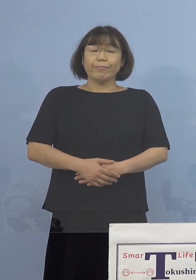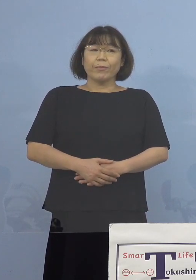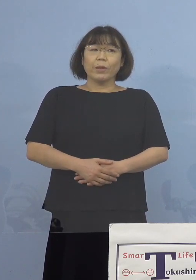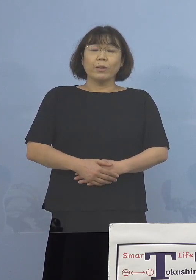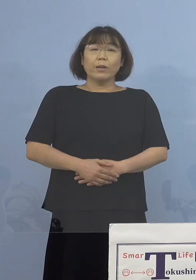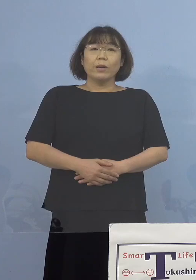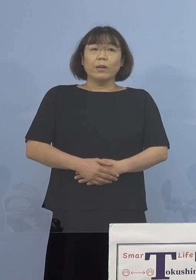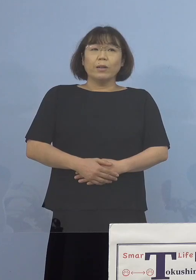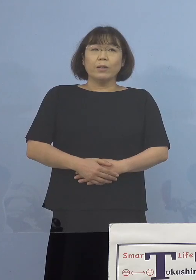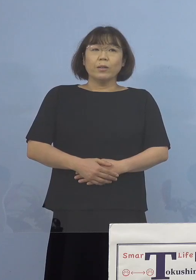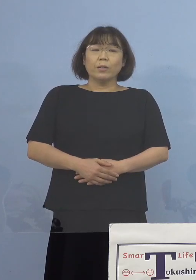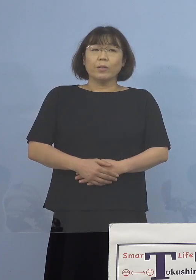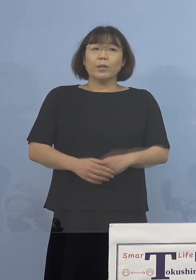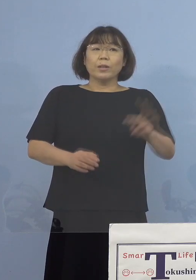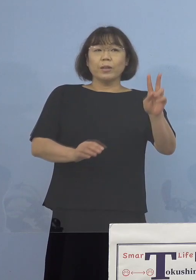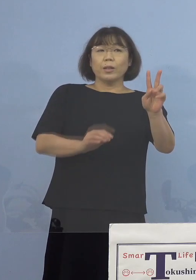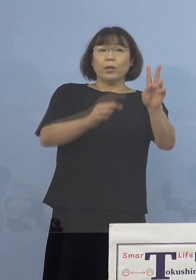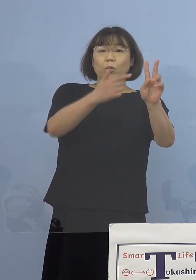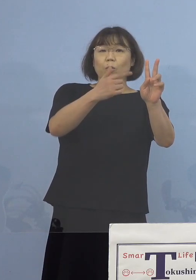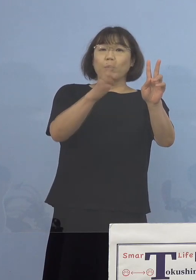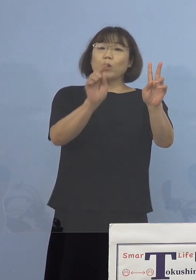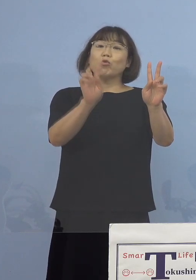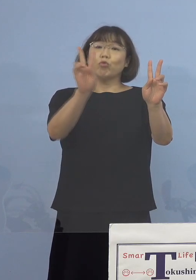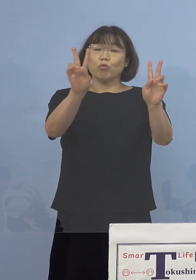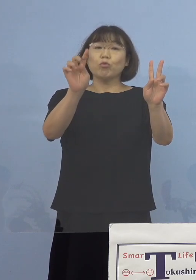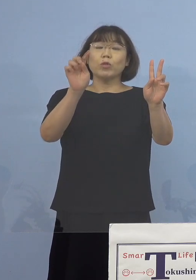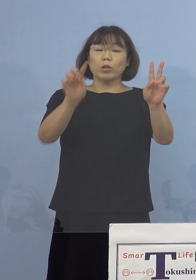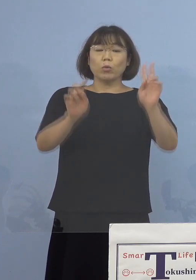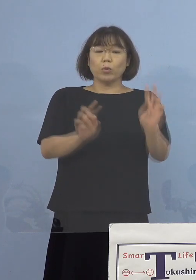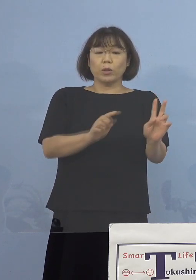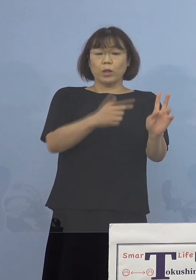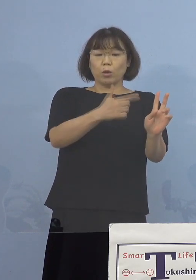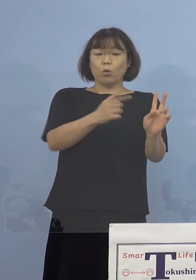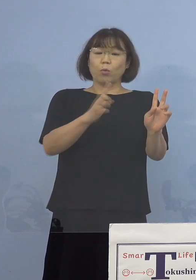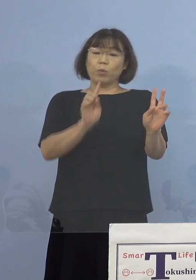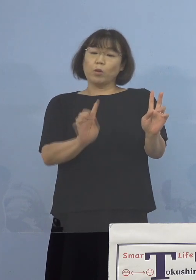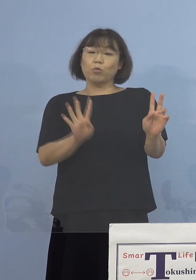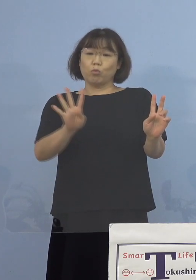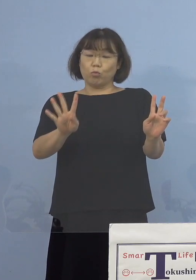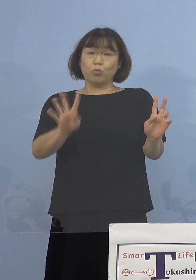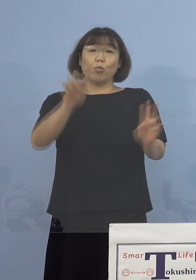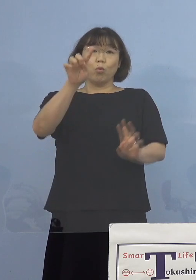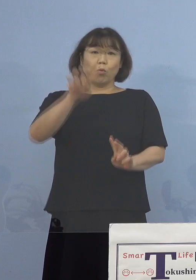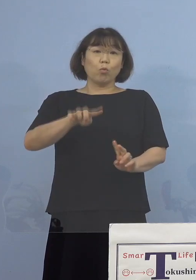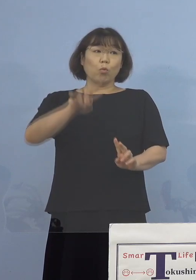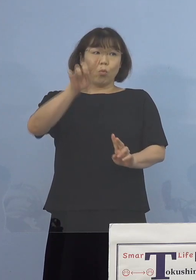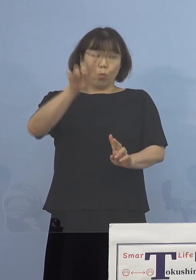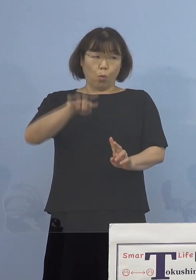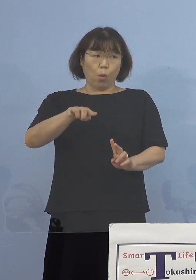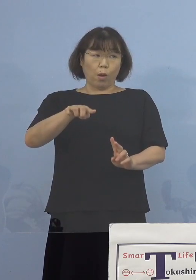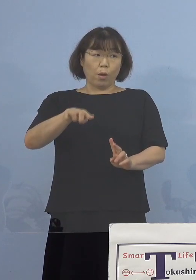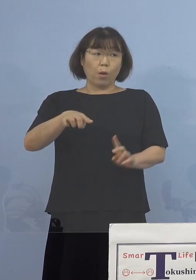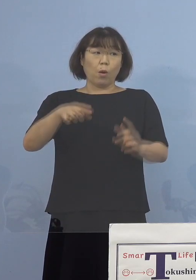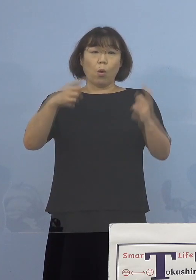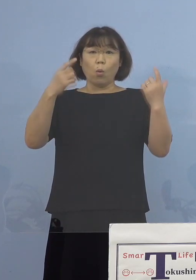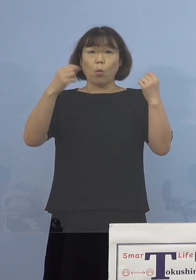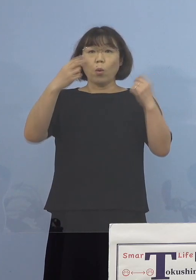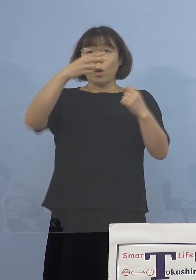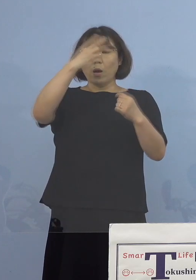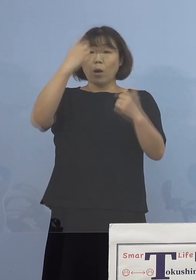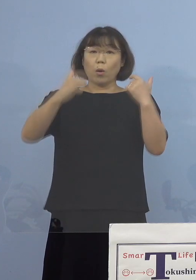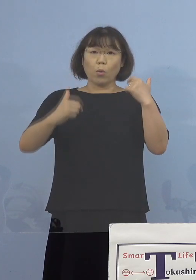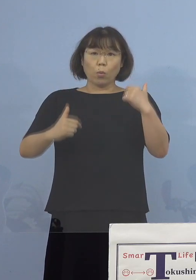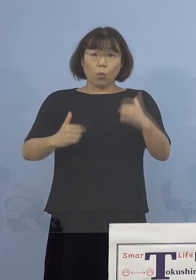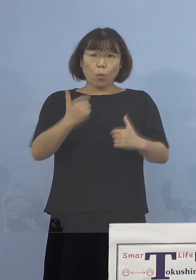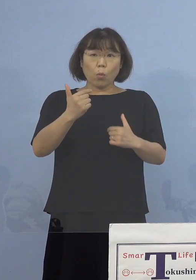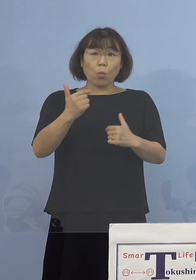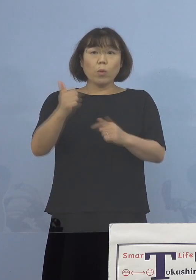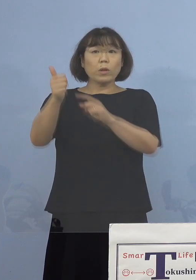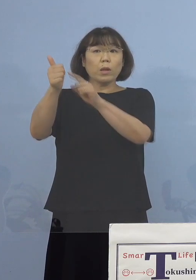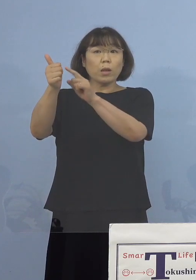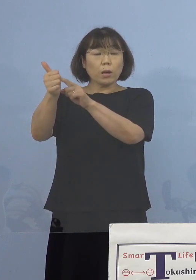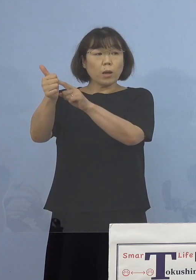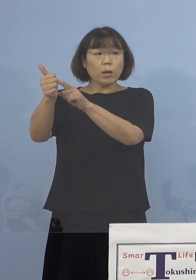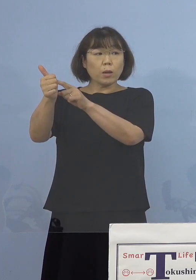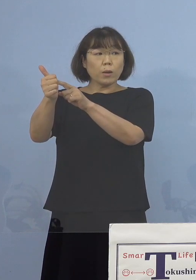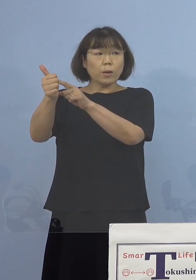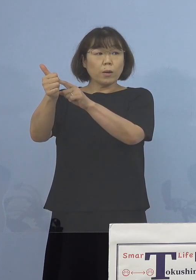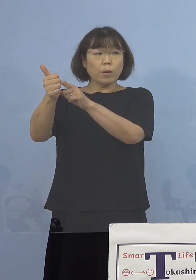2,612例目と2,614例目は同じ高校生の方からの 接触であったり